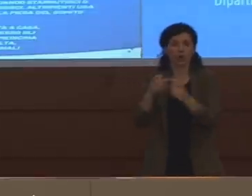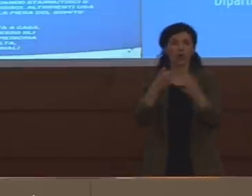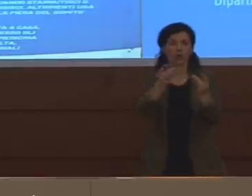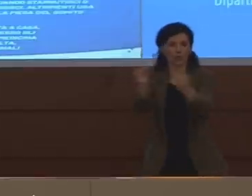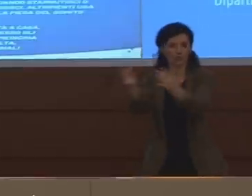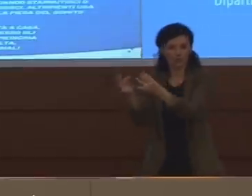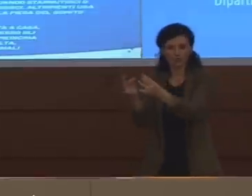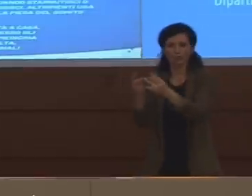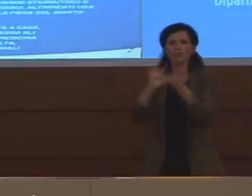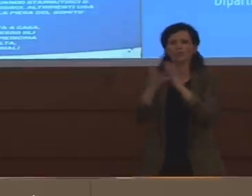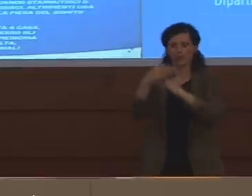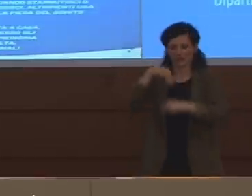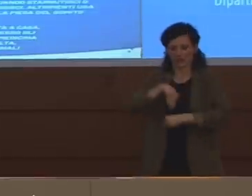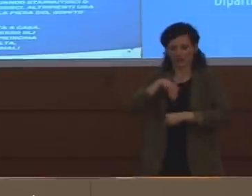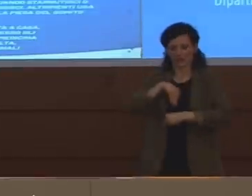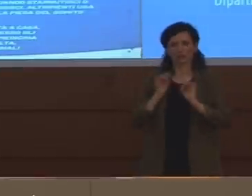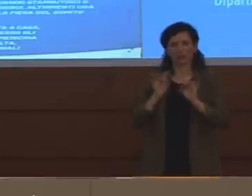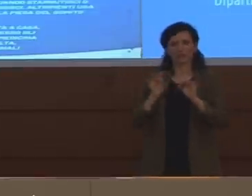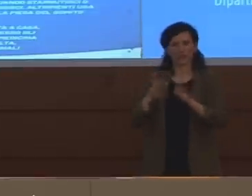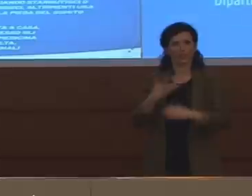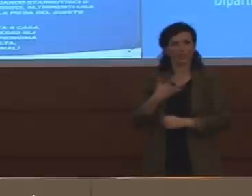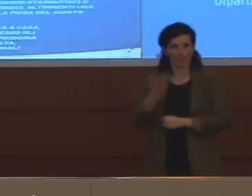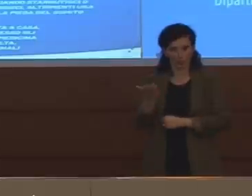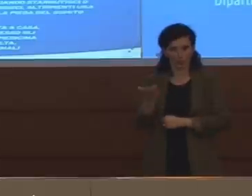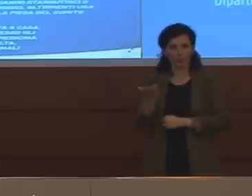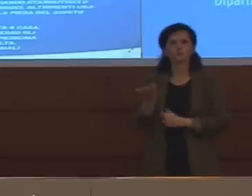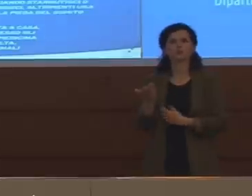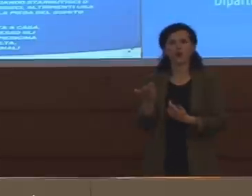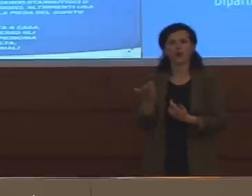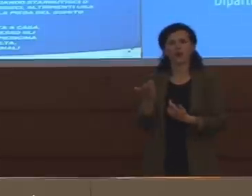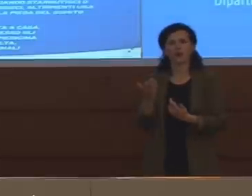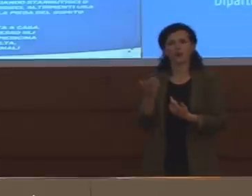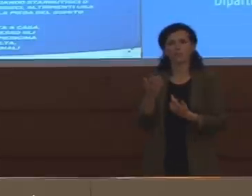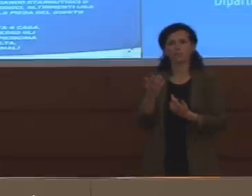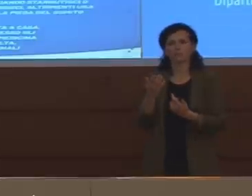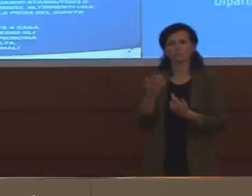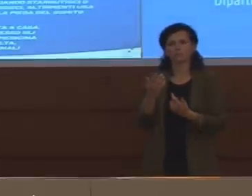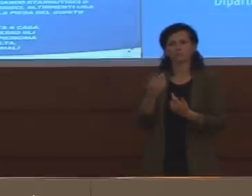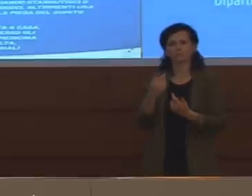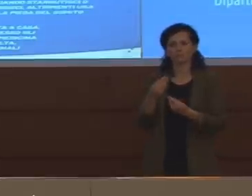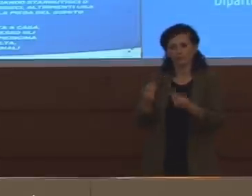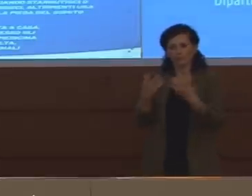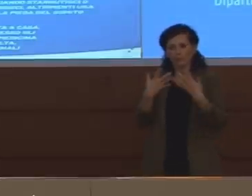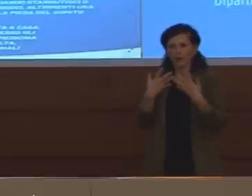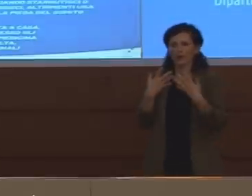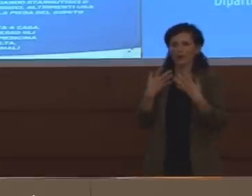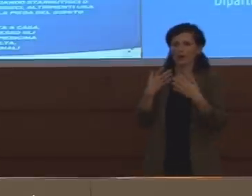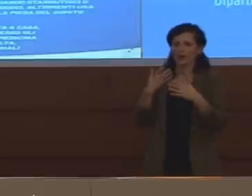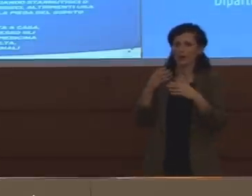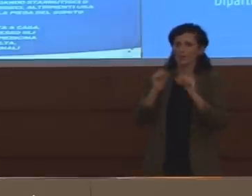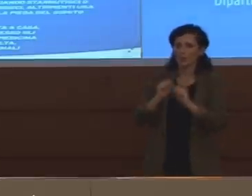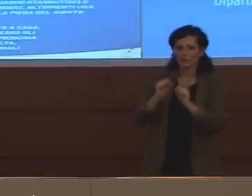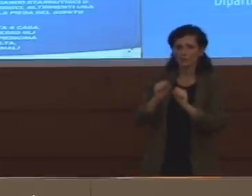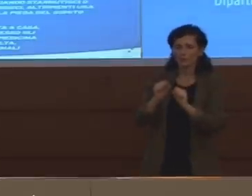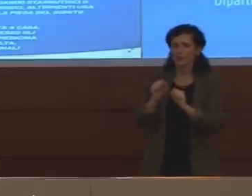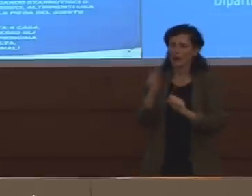il virus, e contribuire a ridurre, e qui ritorno alla prima domanda che è stata